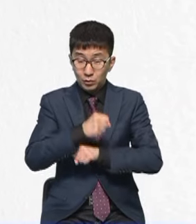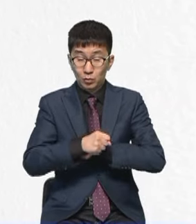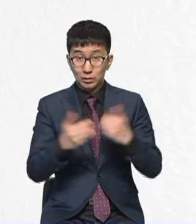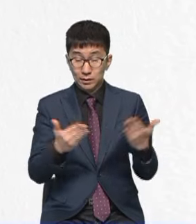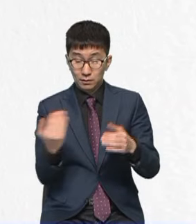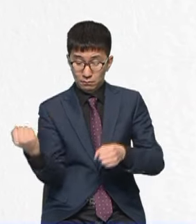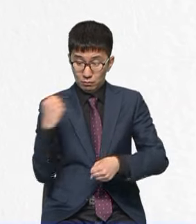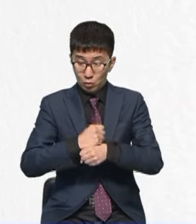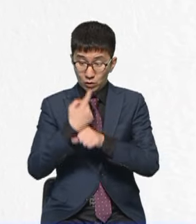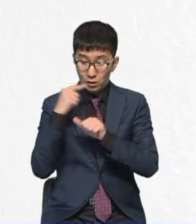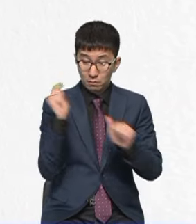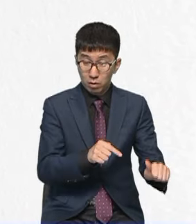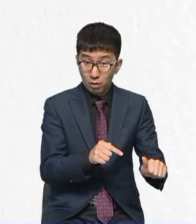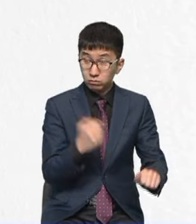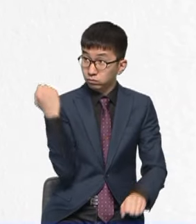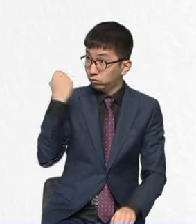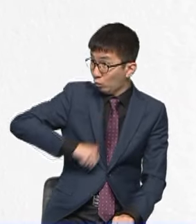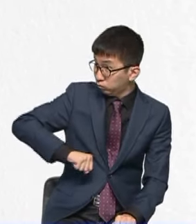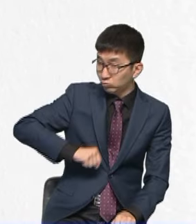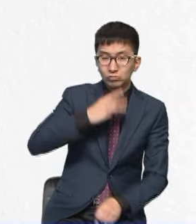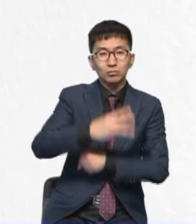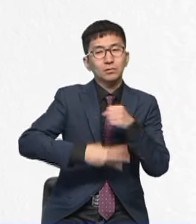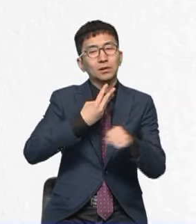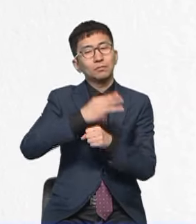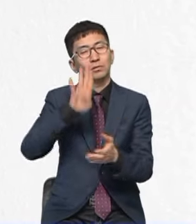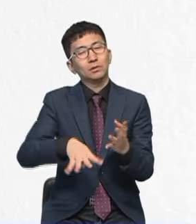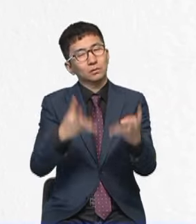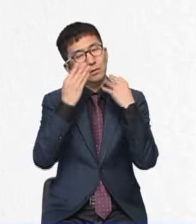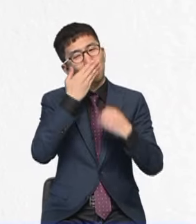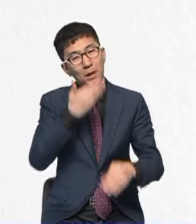경우 3년 이하의 징역에 쳐해질 수 있는데